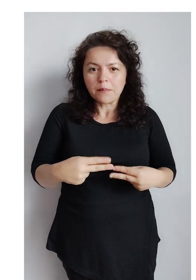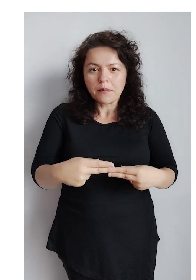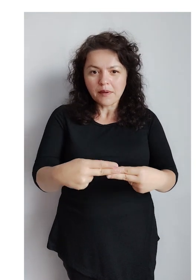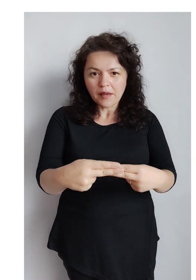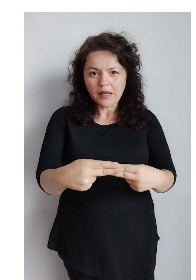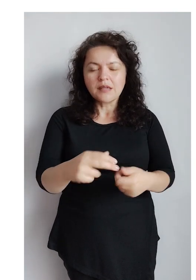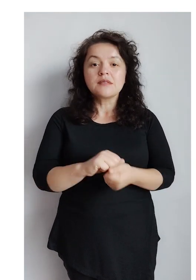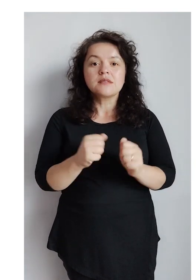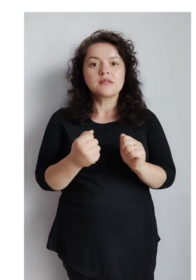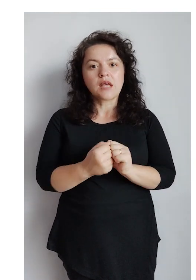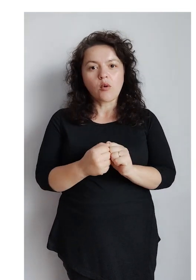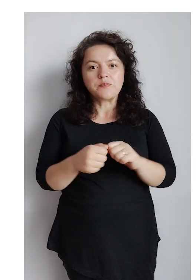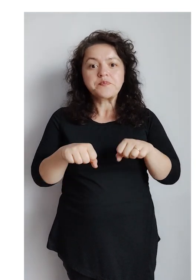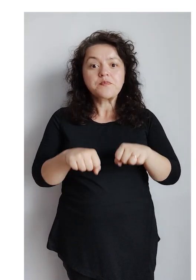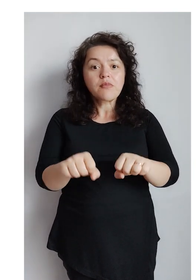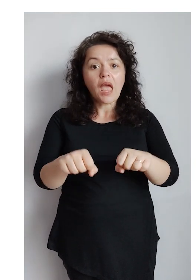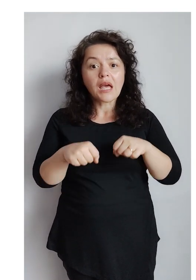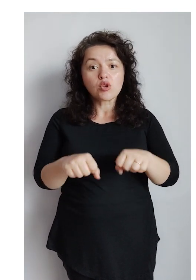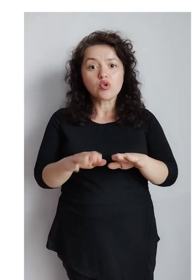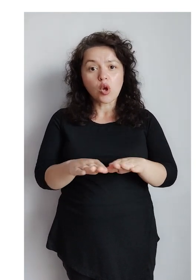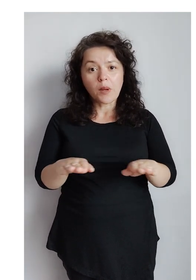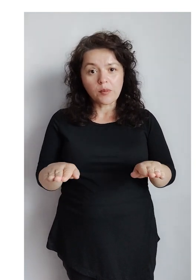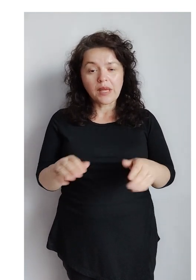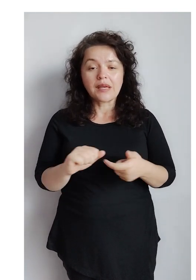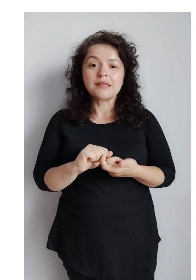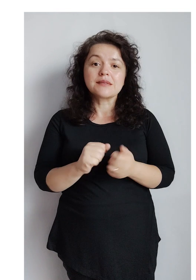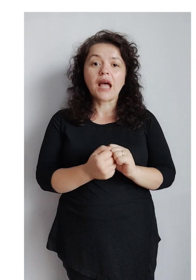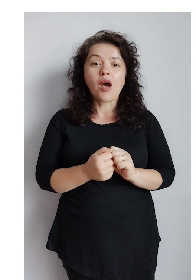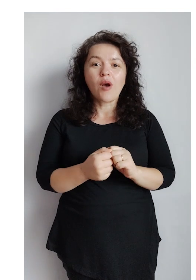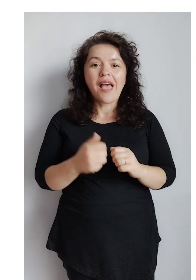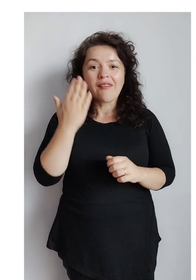A părinților cu cărucior pentru copii și chiar a femeilor cu tocuri înalte